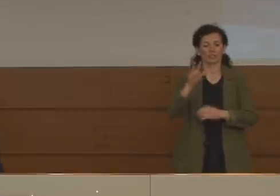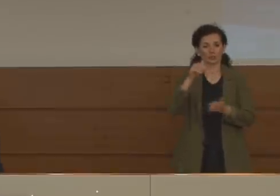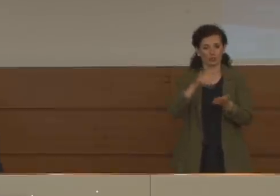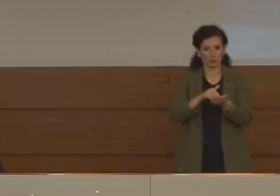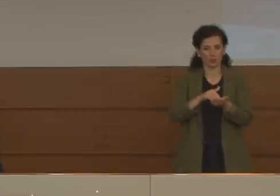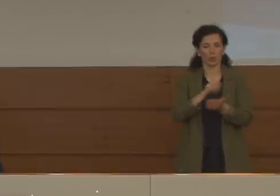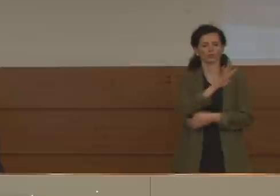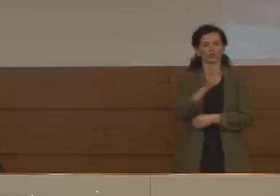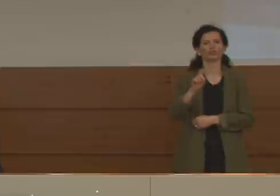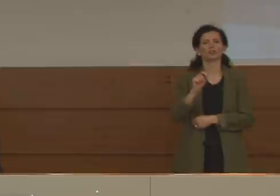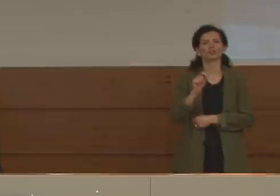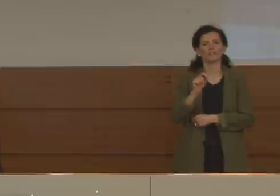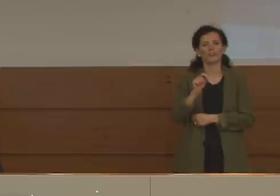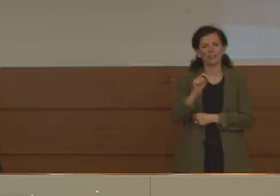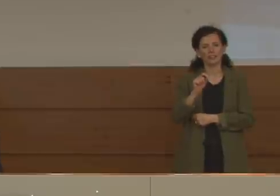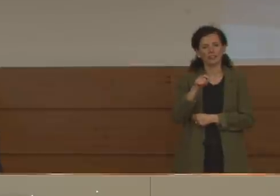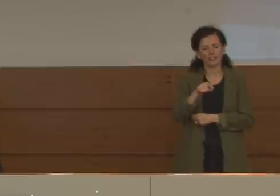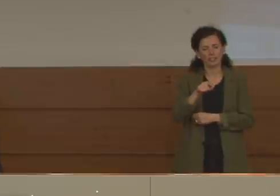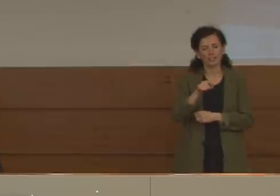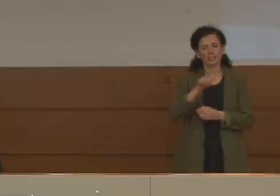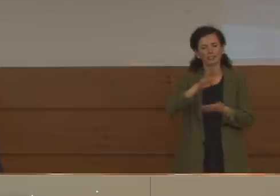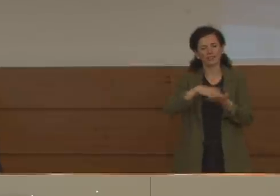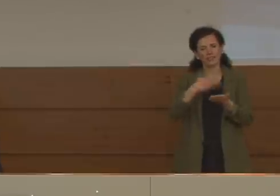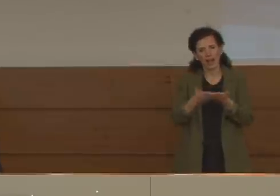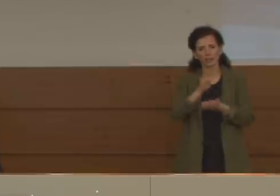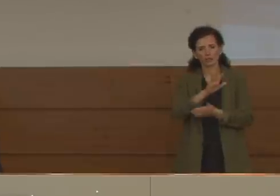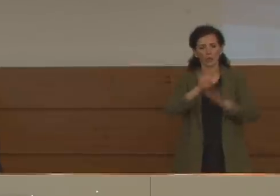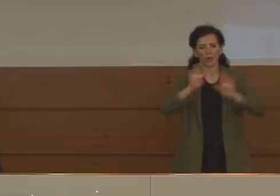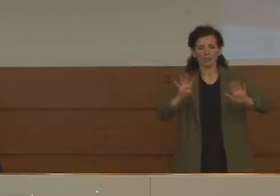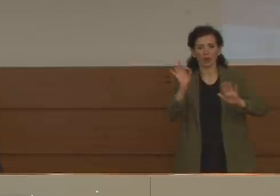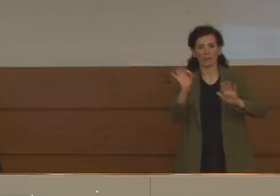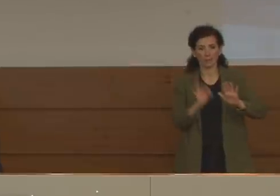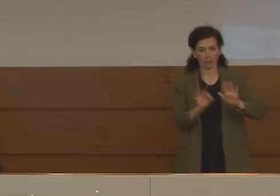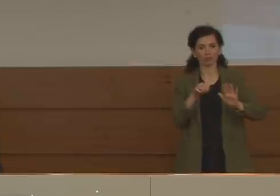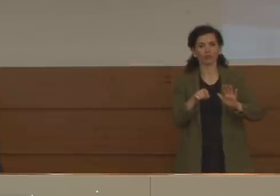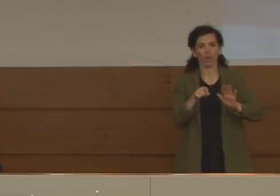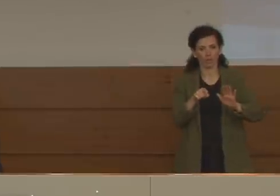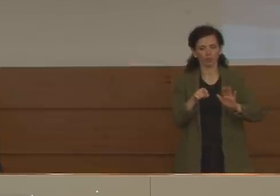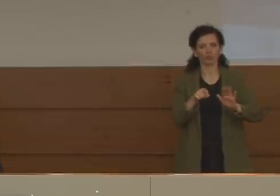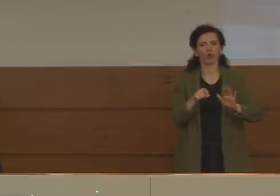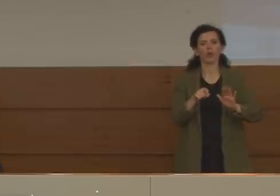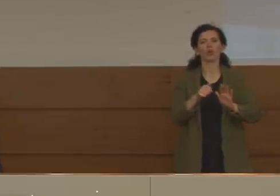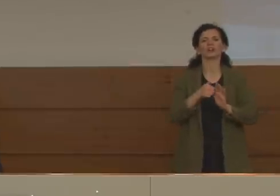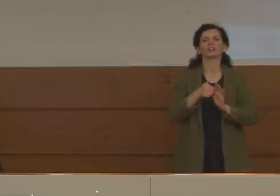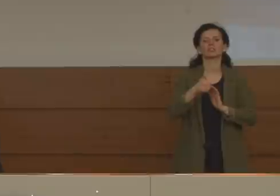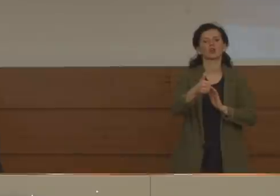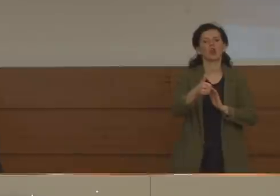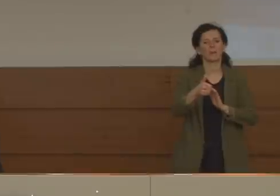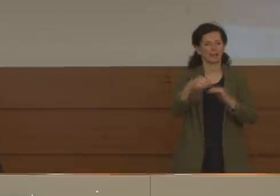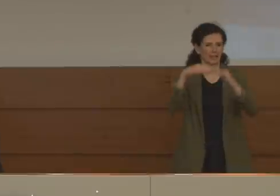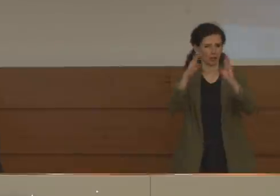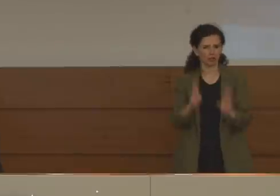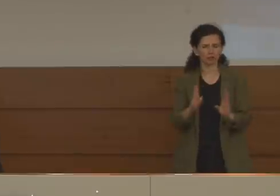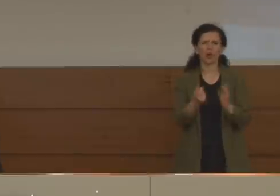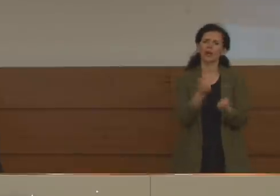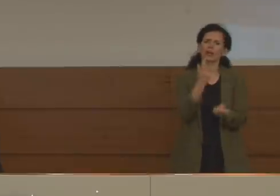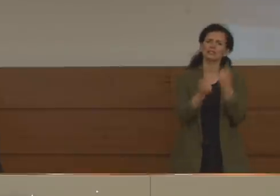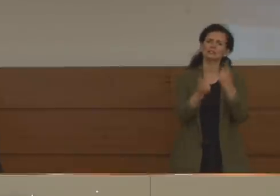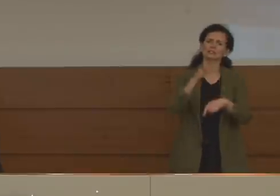45.420, il 59% del totale, sono in isolamento senza sintomi o con sintomi lievi.